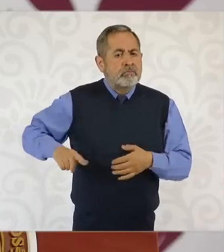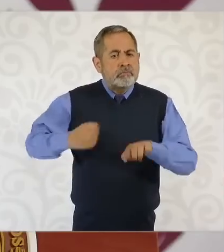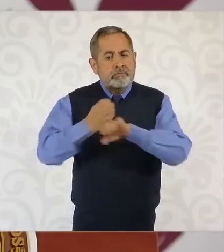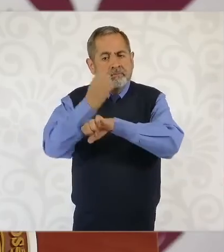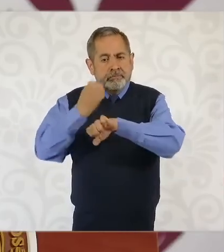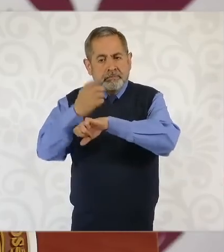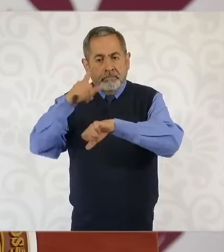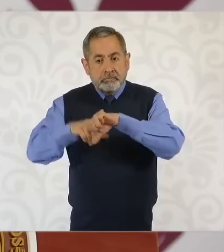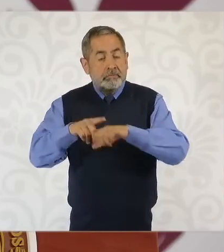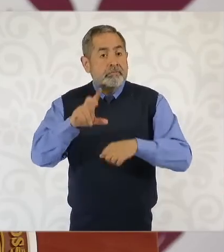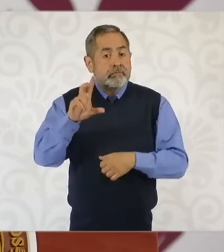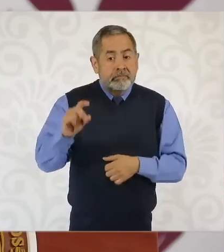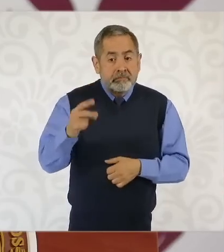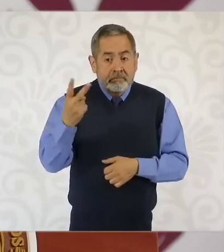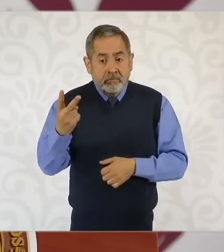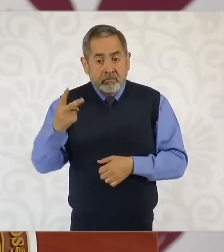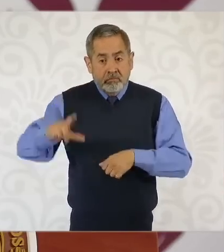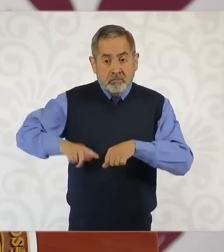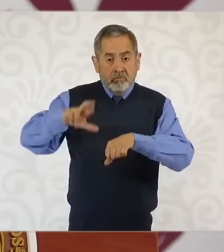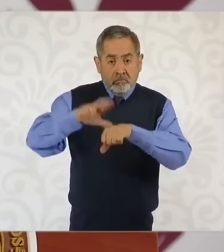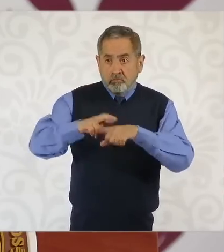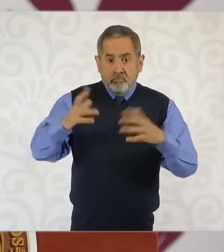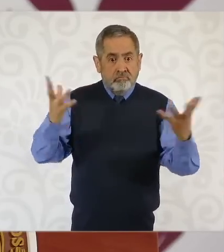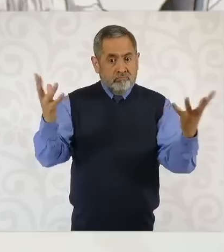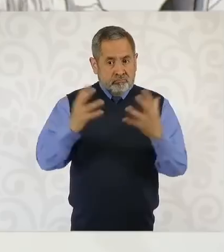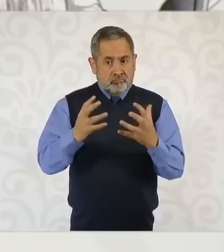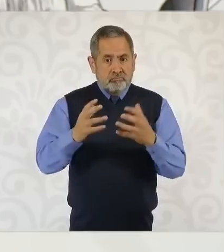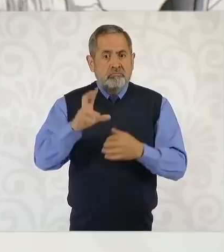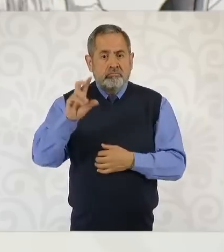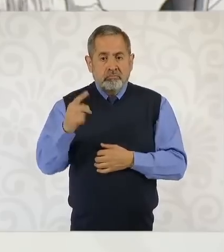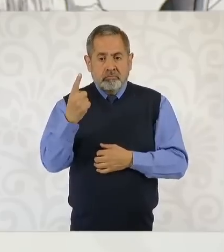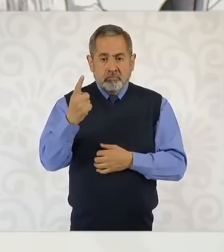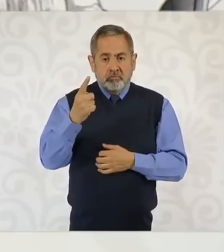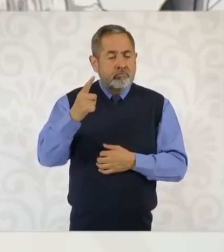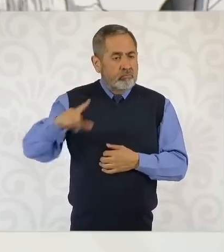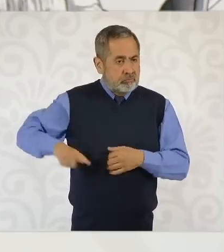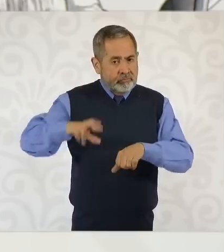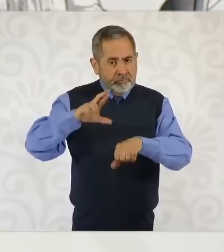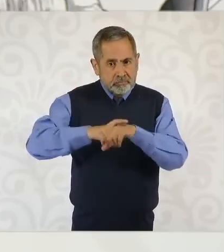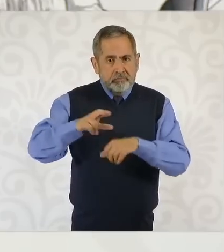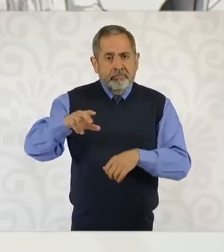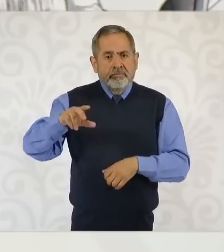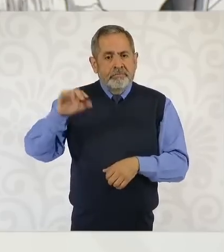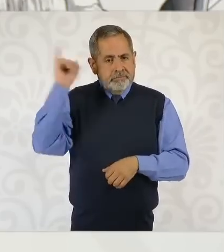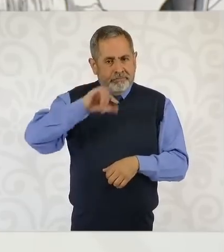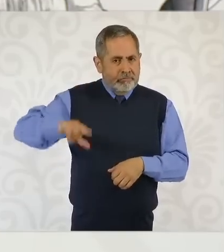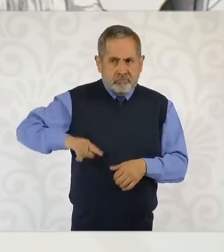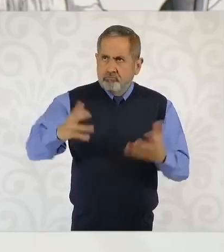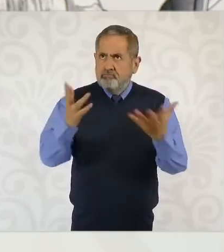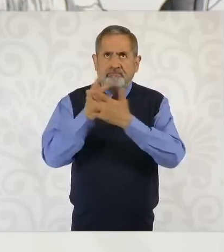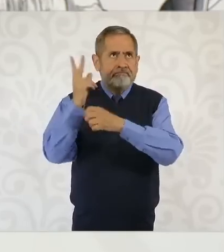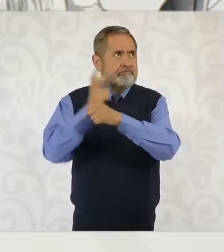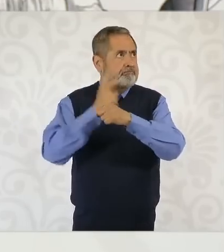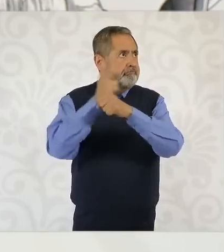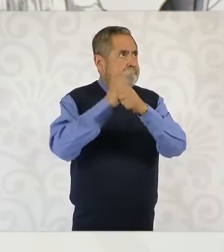los 32 gobernadores a este 31 gobernadores y a la jefa de gobierno a este proceso a enfrentar esto